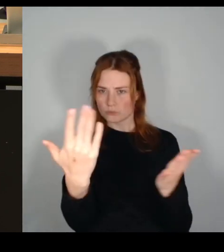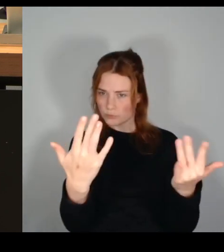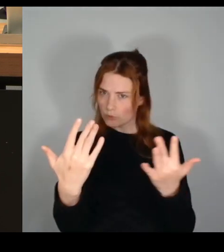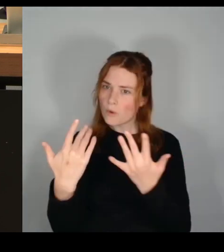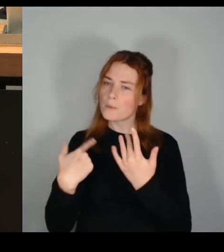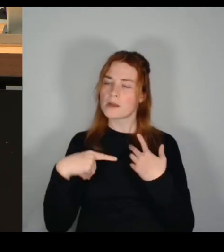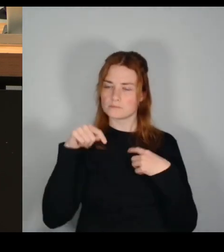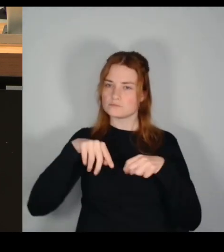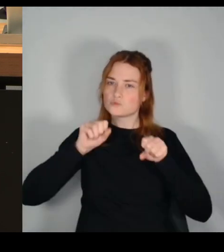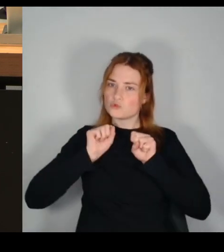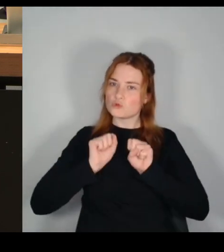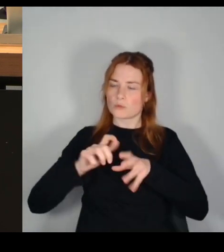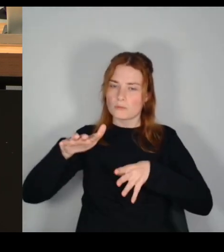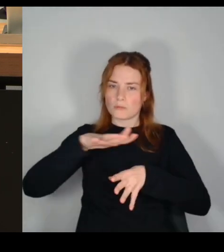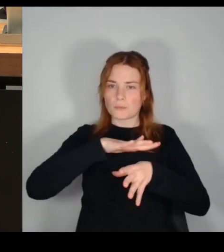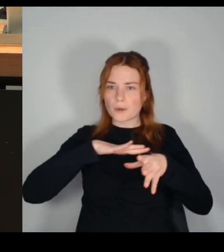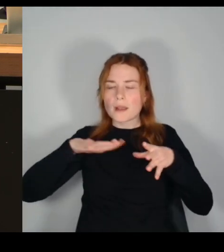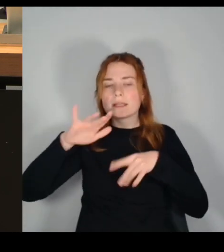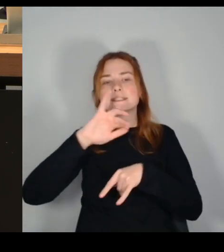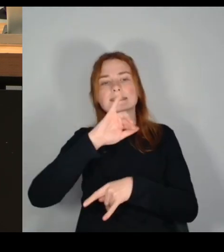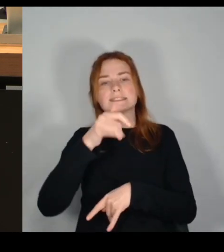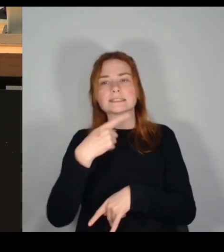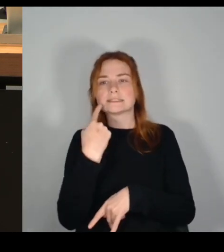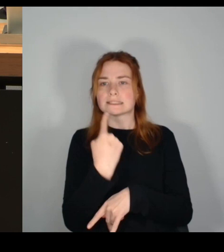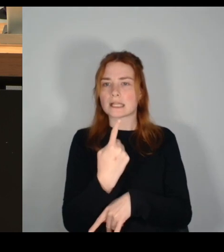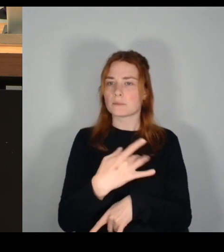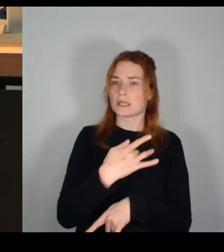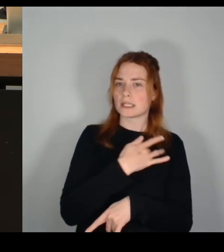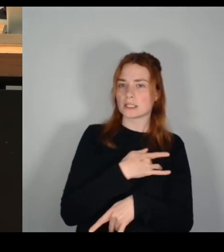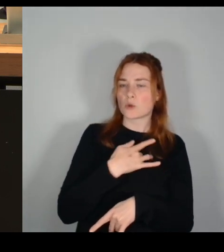die ihr angestammtes Hauptsiedlungsgebiet im nördlichen